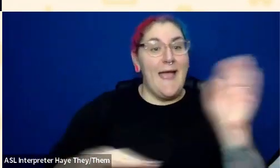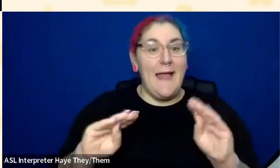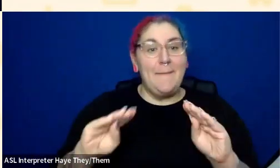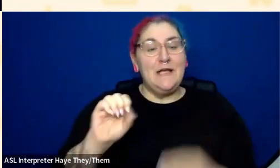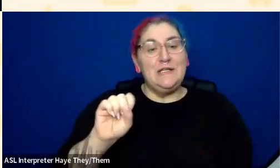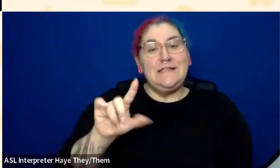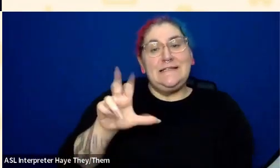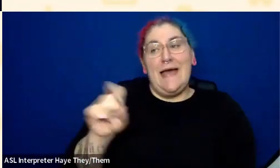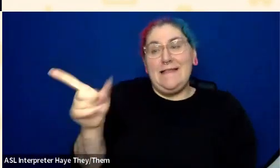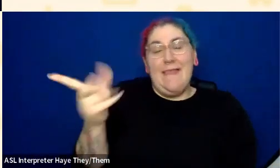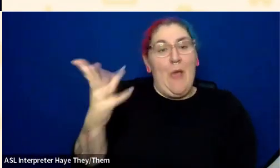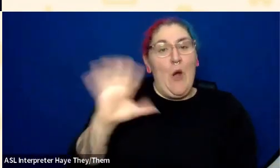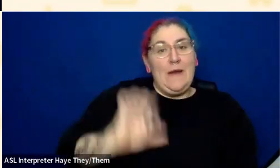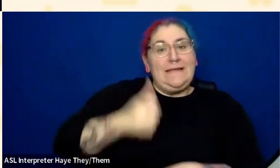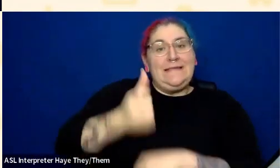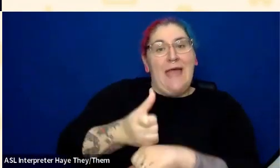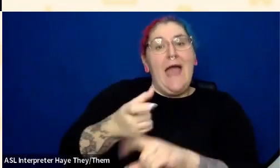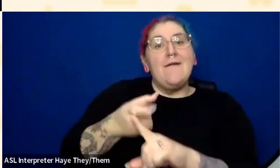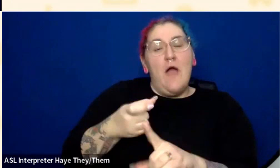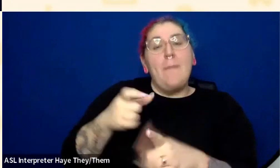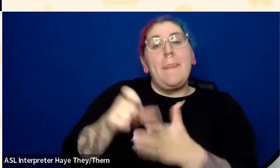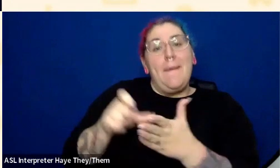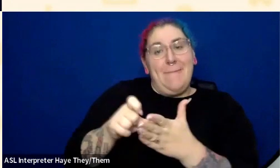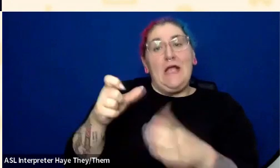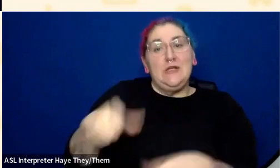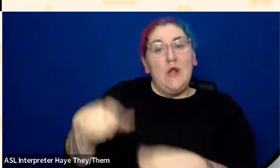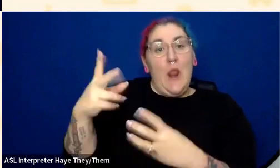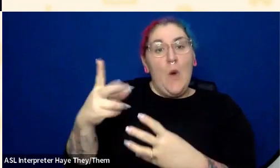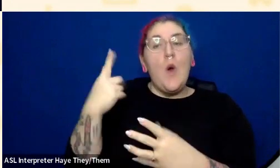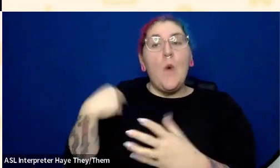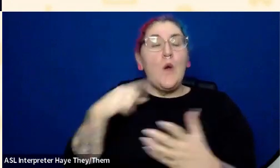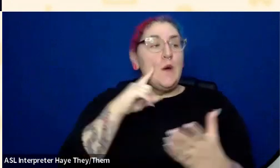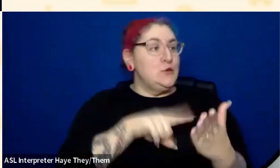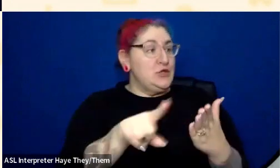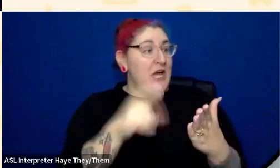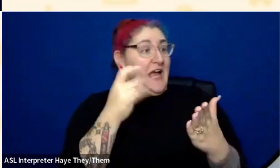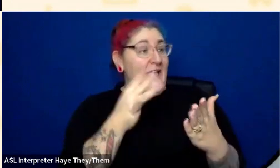Vamos a comprobar si eso equivale a reproducir, vamos entonces hacer lo contrario.